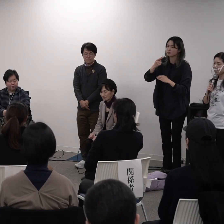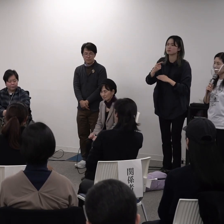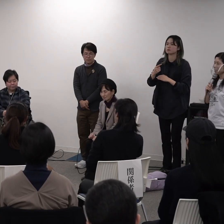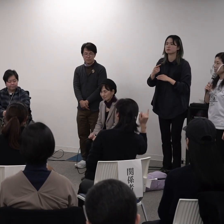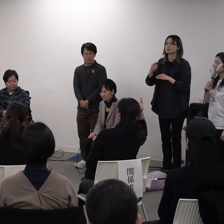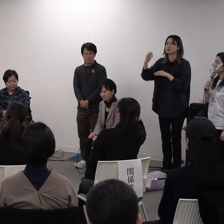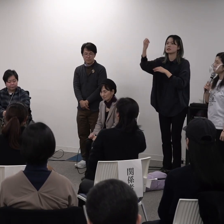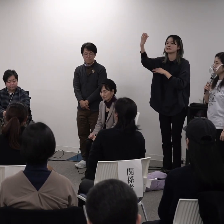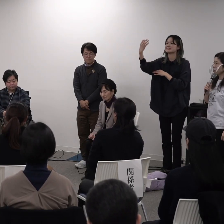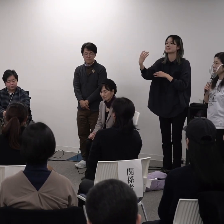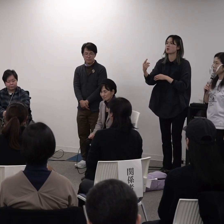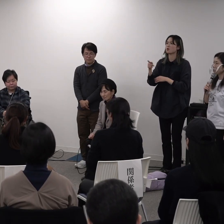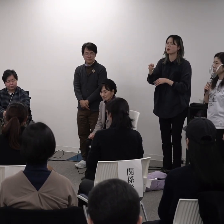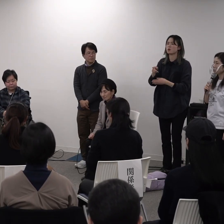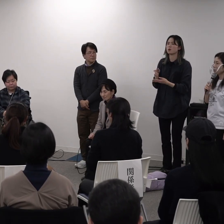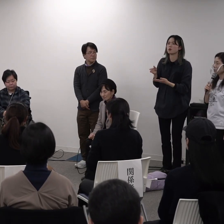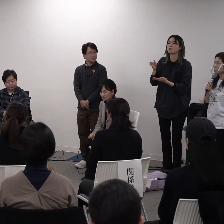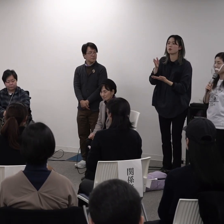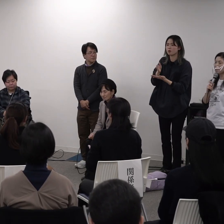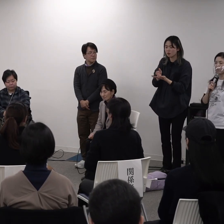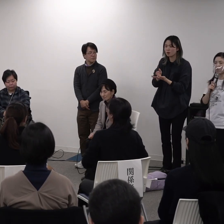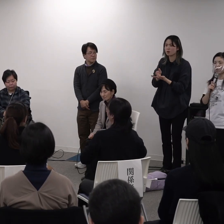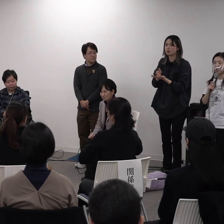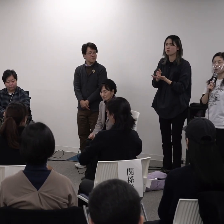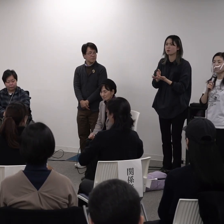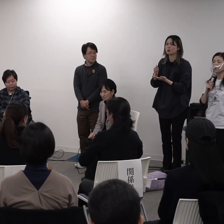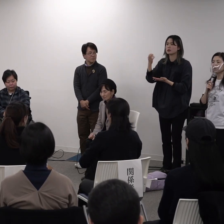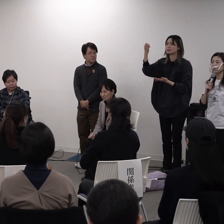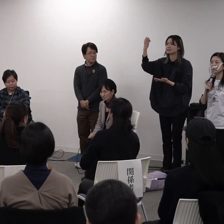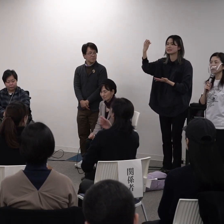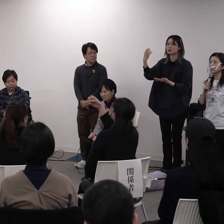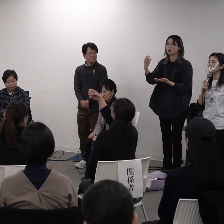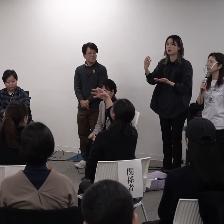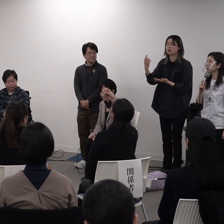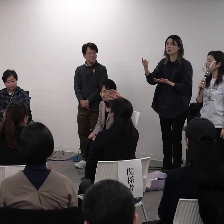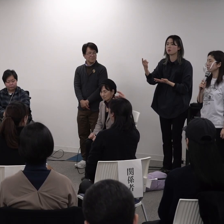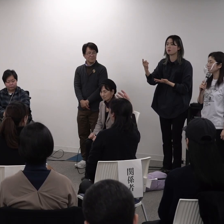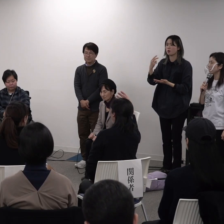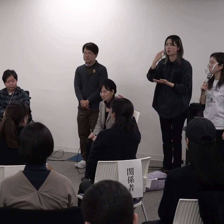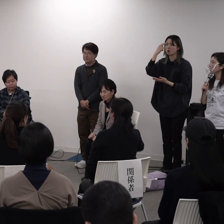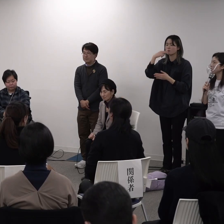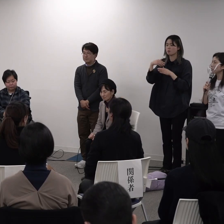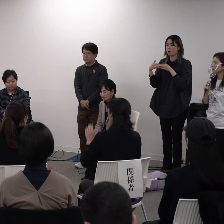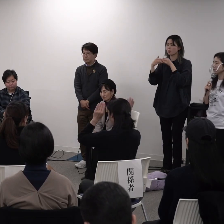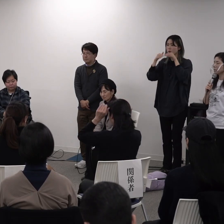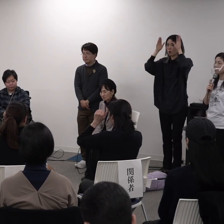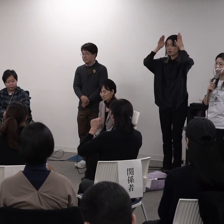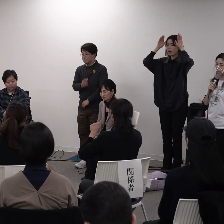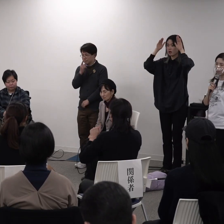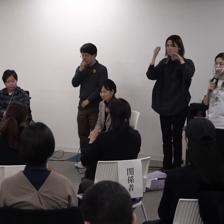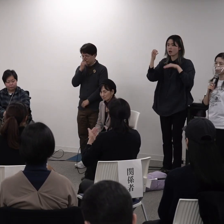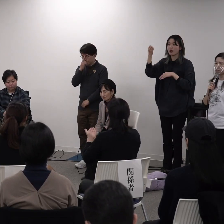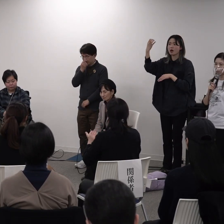では信号、さて盲導犬がね教えてくれるって思ってる方まだまだいらっしゃ るんですが